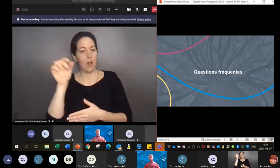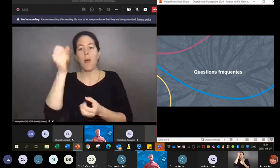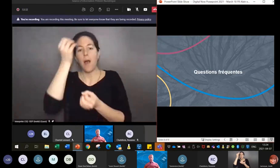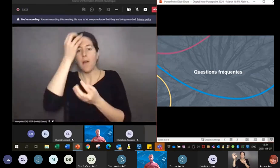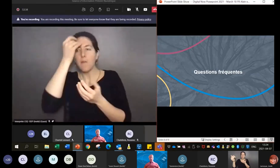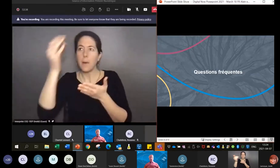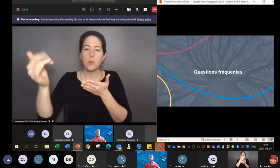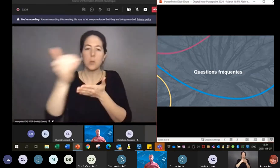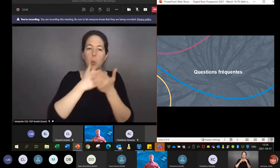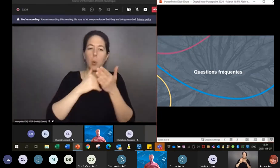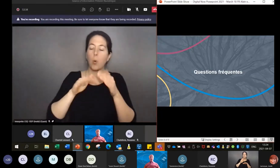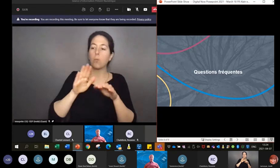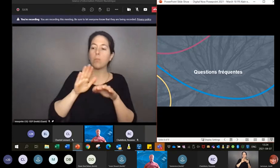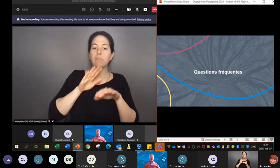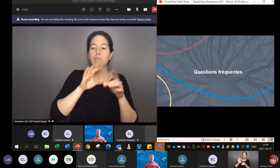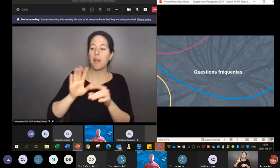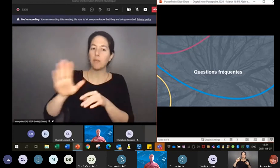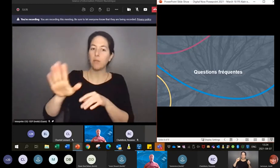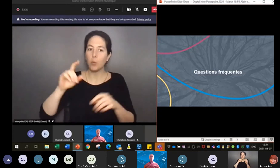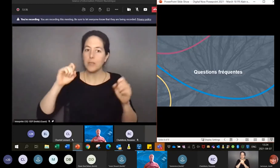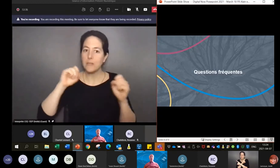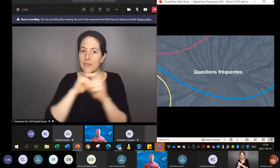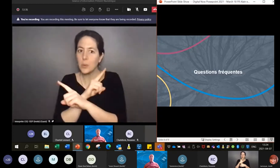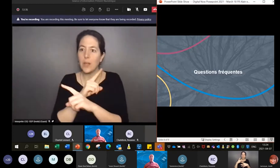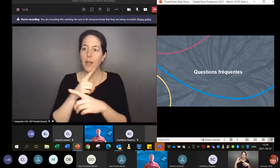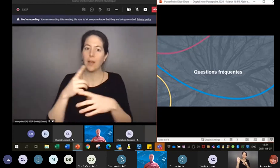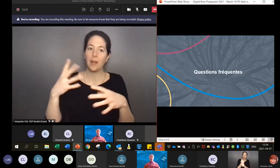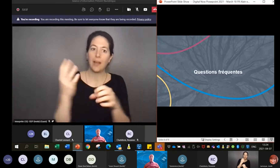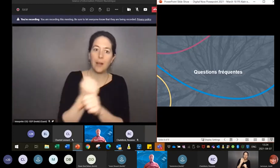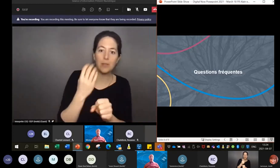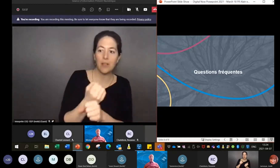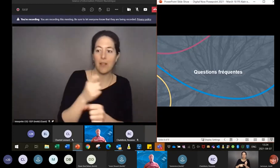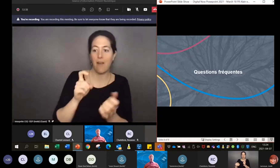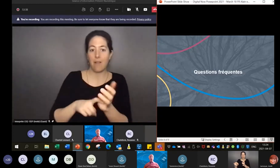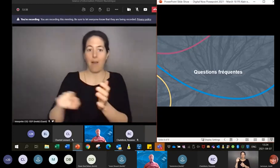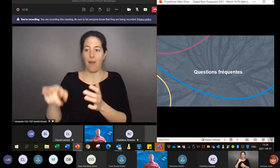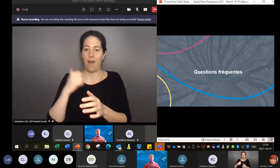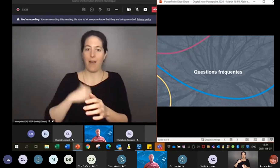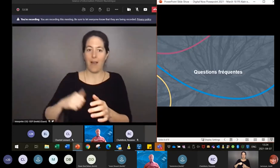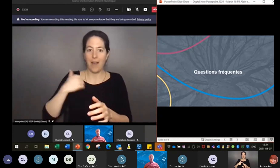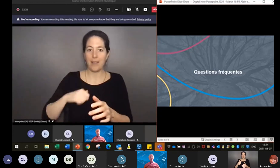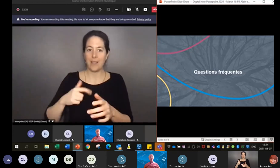réussites lorsque vous essayez de générer des revenus à partir de vos activités